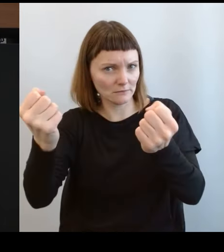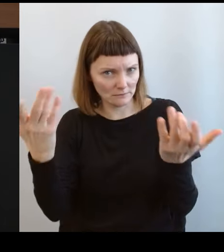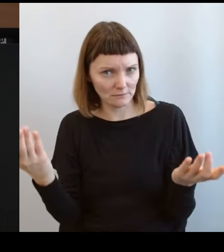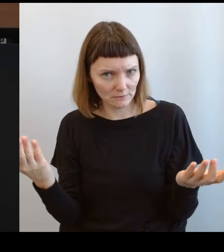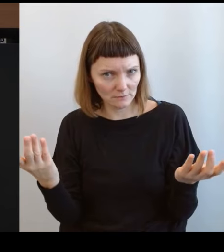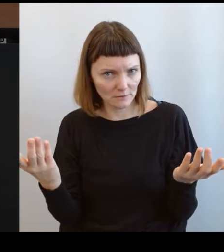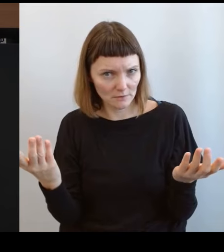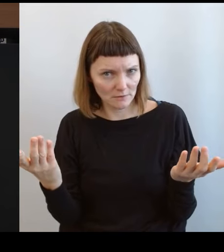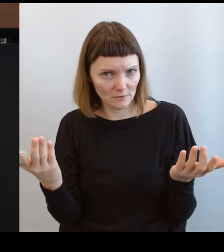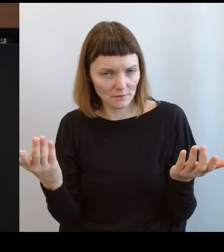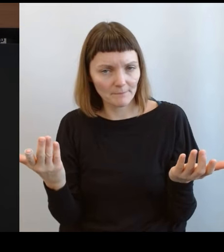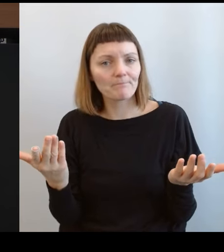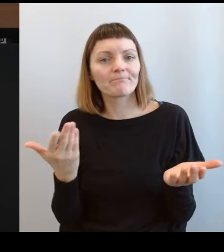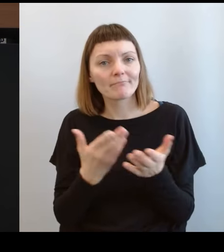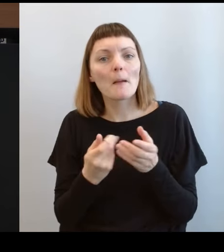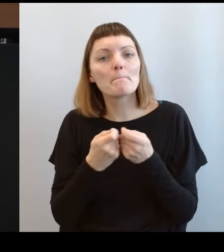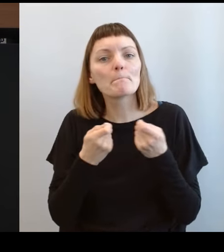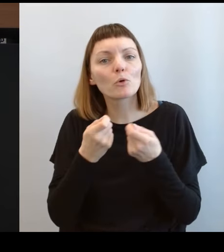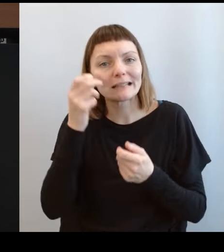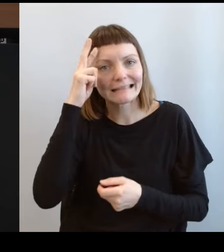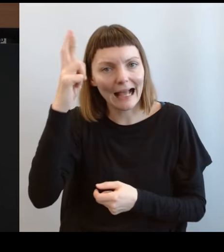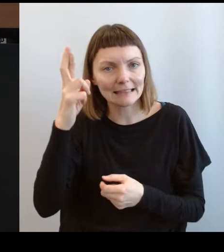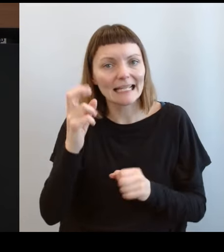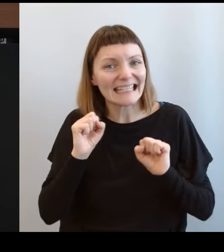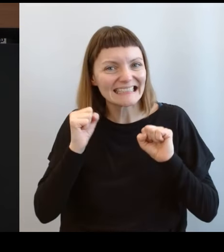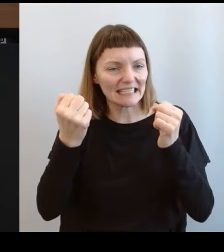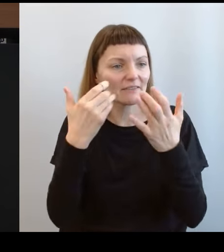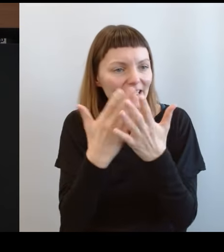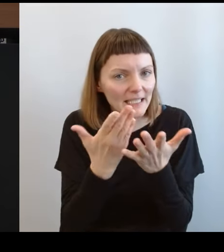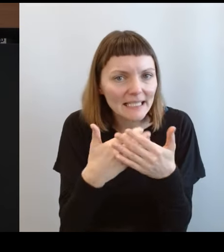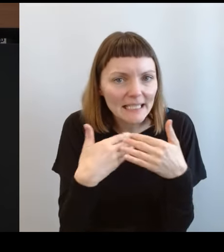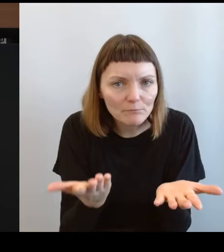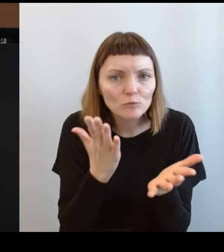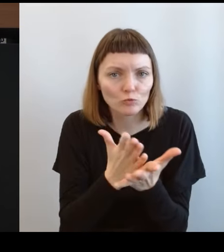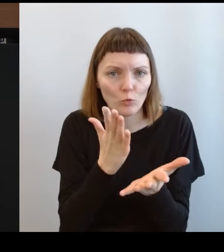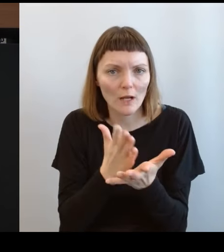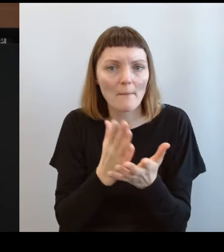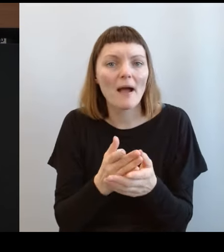Dennoch sehen wir es als SPD Fraktion notwendig, dass wir auch an Berlin